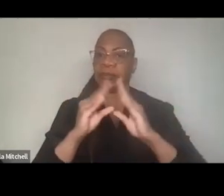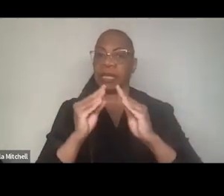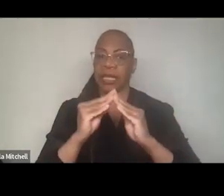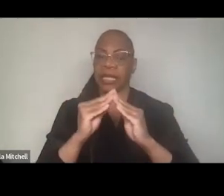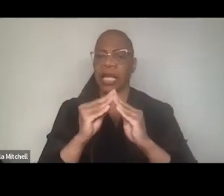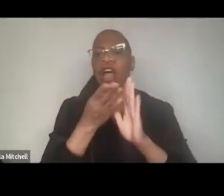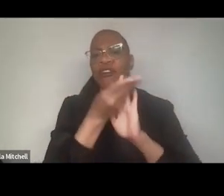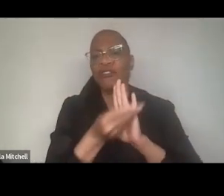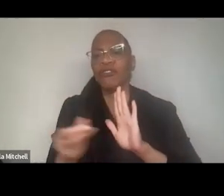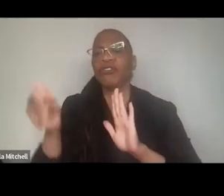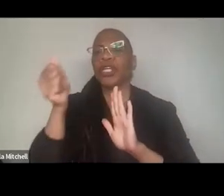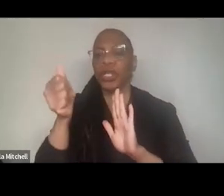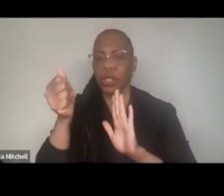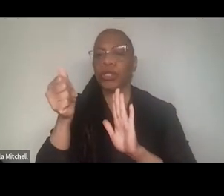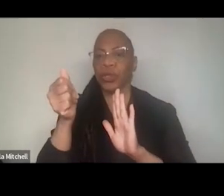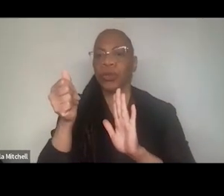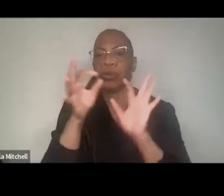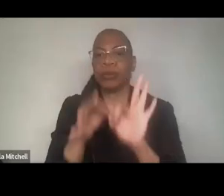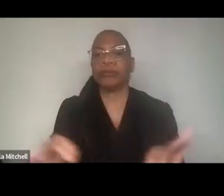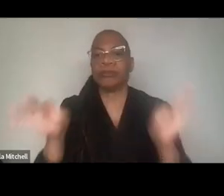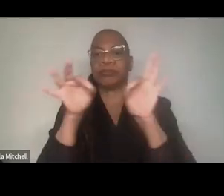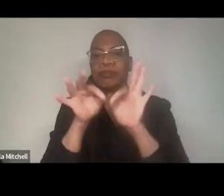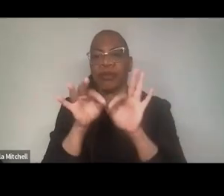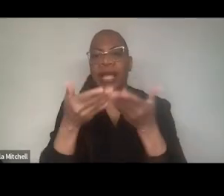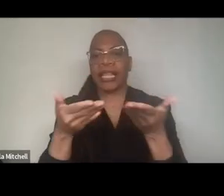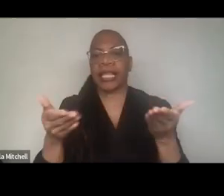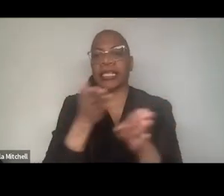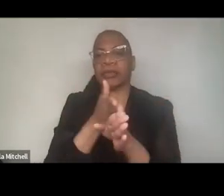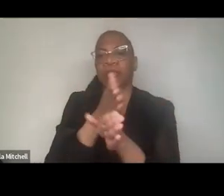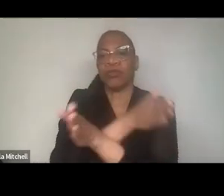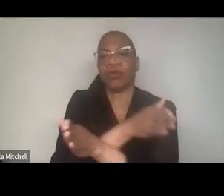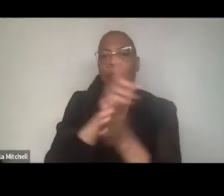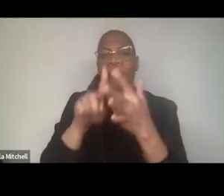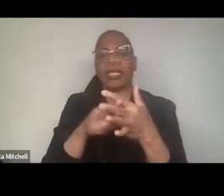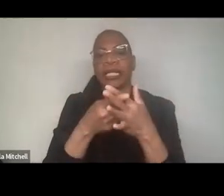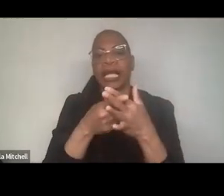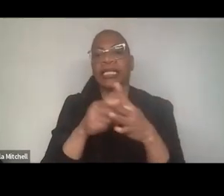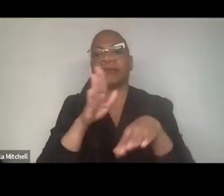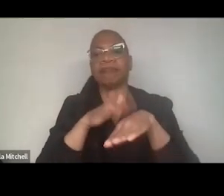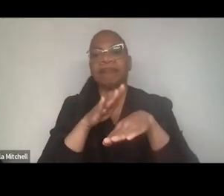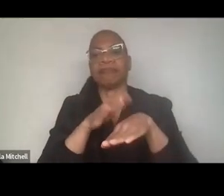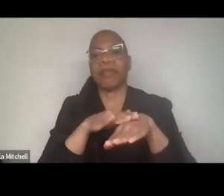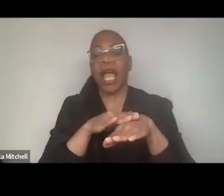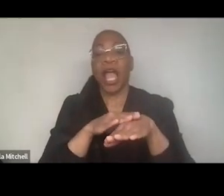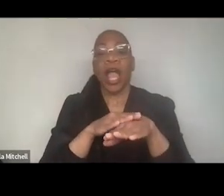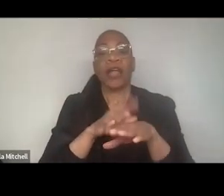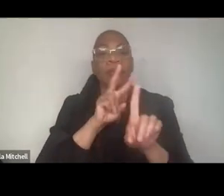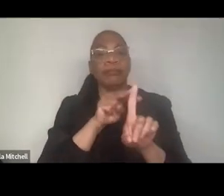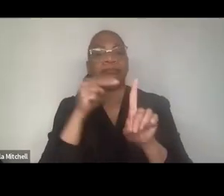Algunos puntos preliminares a revisar antes de comenzar, un breve descargo de responsabilidad: las opiniones, puntos de vista y contenido expresados